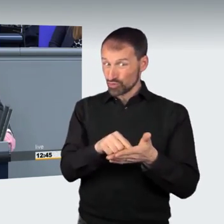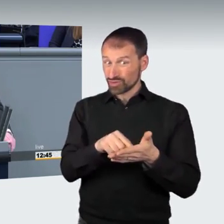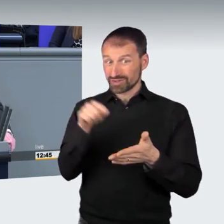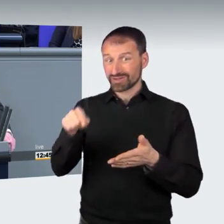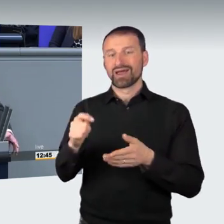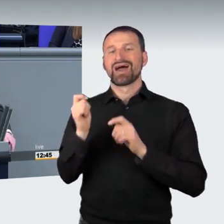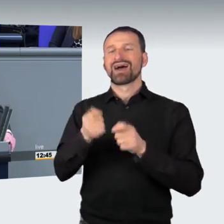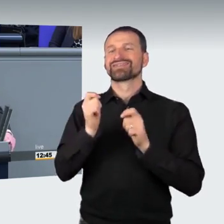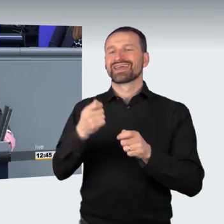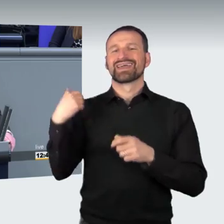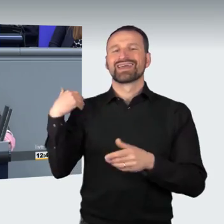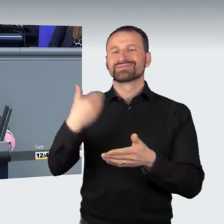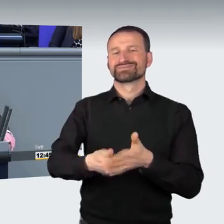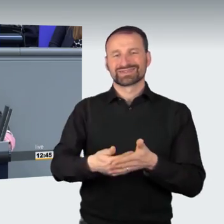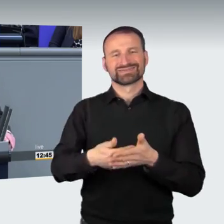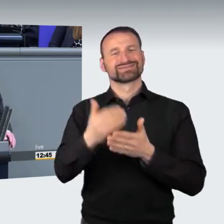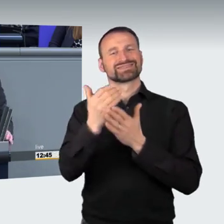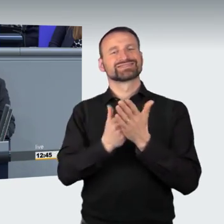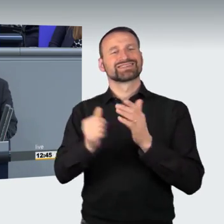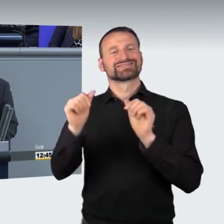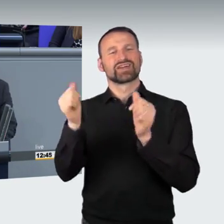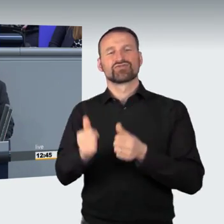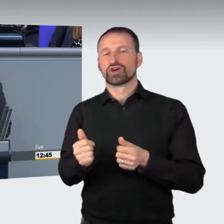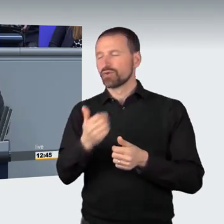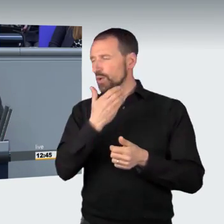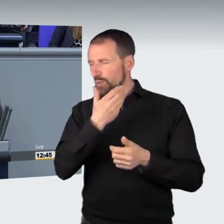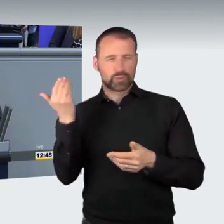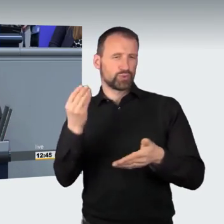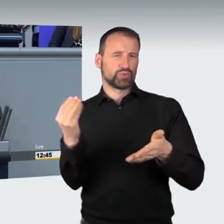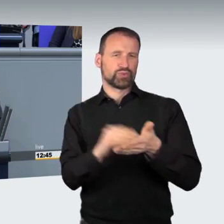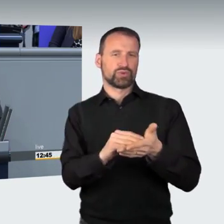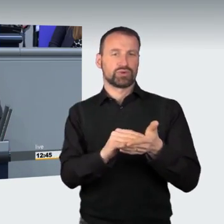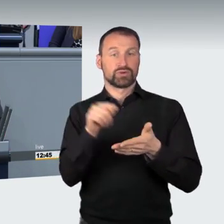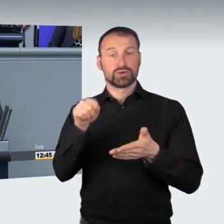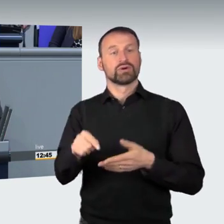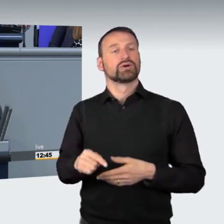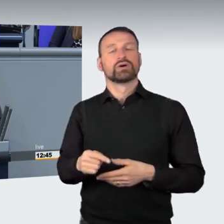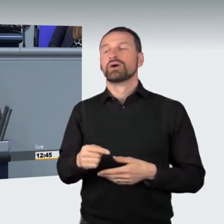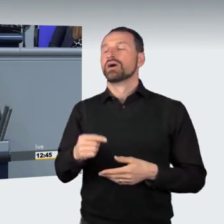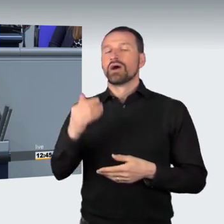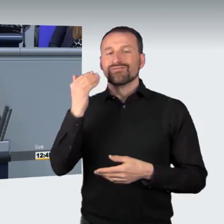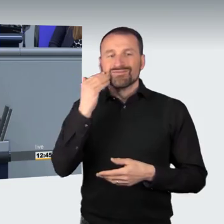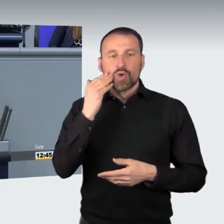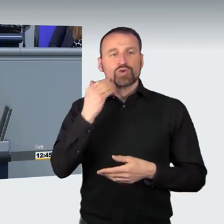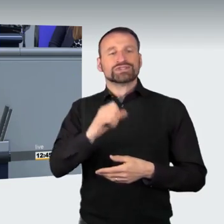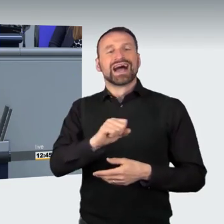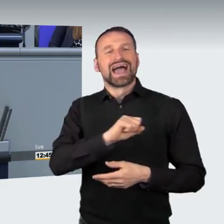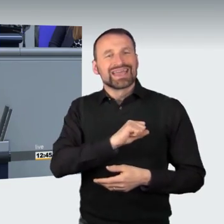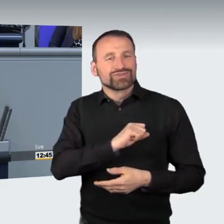Belgien oder Italien mehr als zwei Drittel der Menschen sprichwörtlich in den eigenen vier Wänden leben.